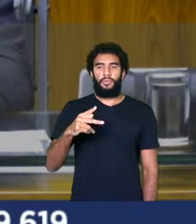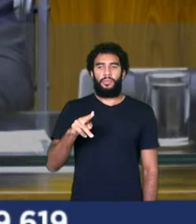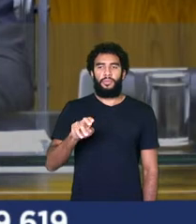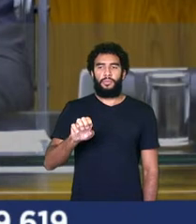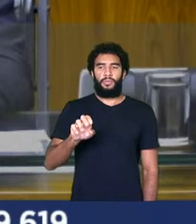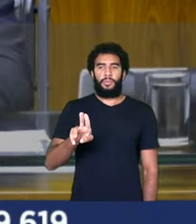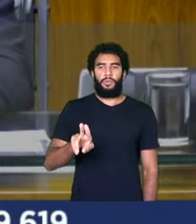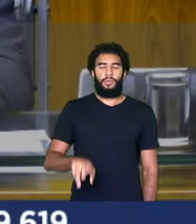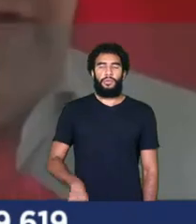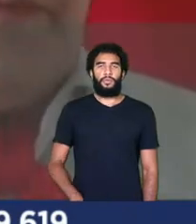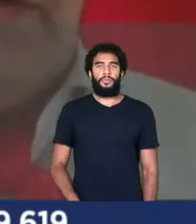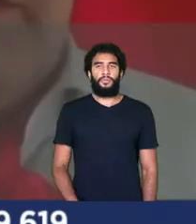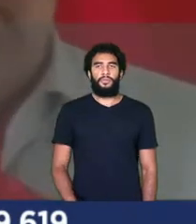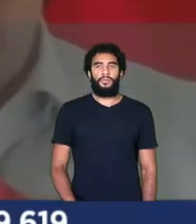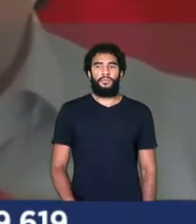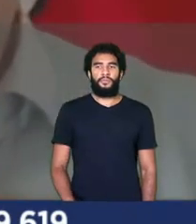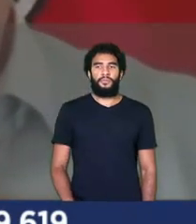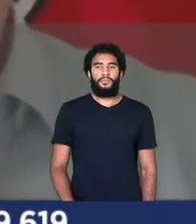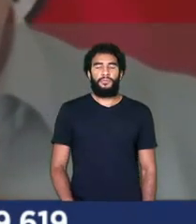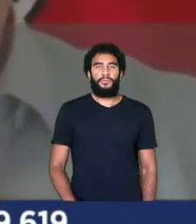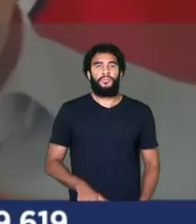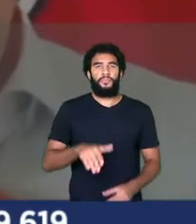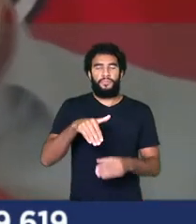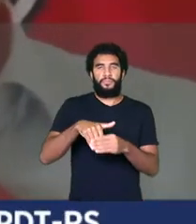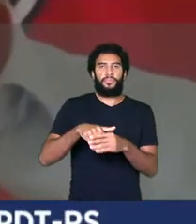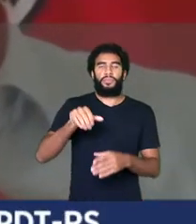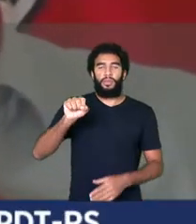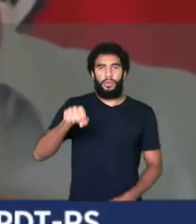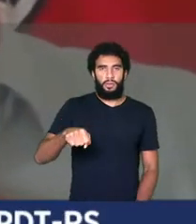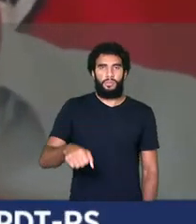[PRESIDENTE]: PDT, DEPUTADO POMPEO. [DEPUTADO]: